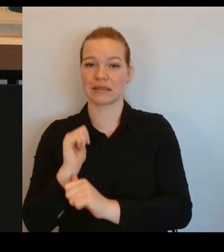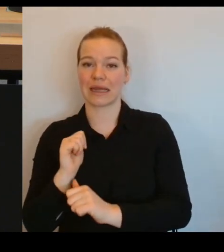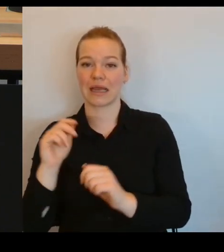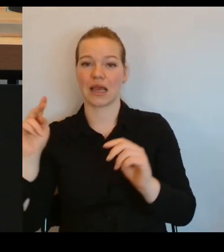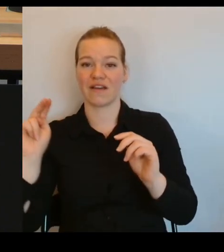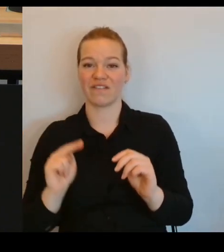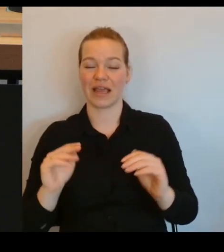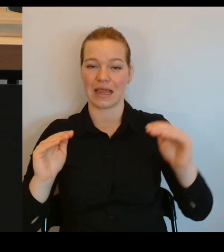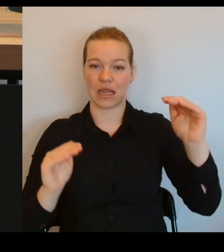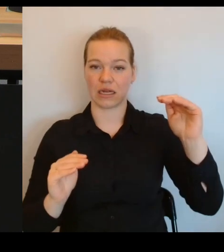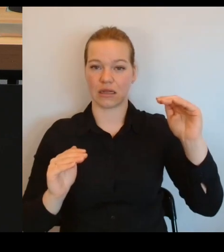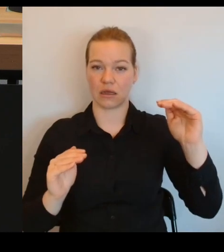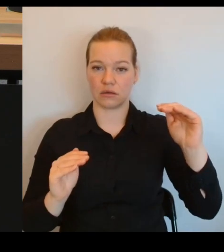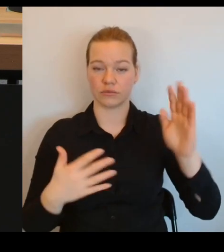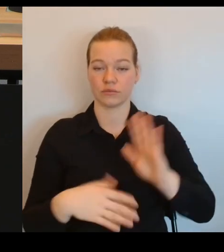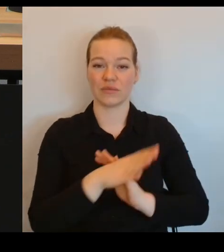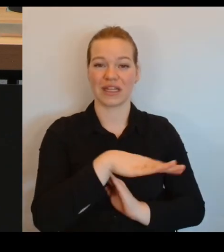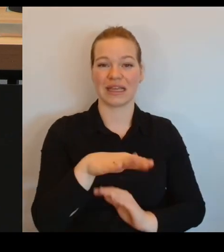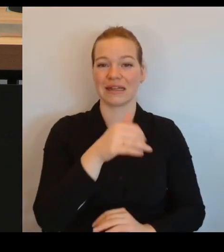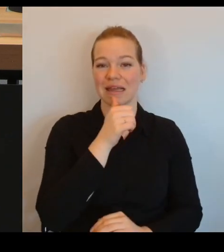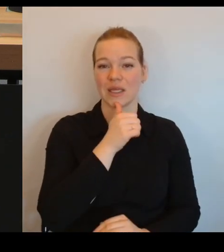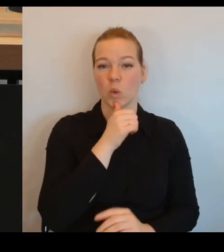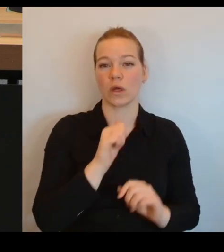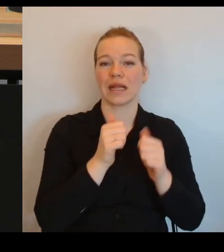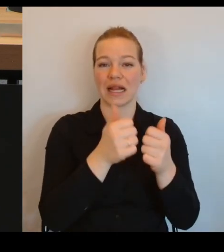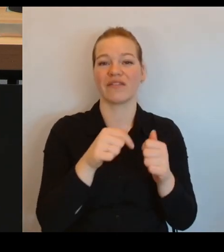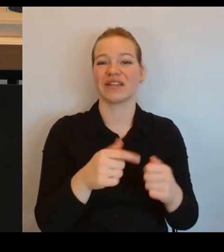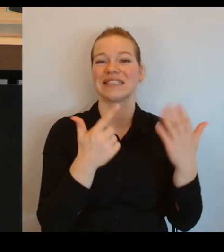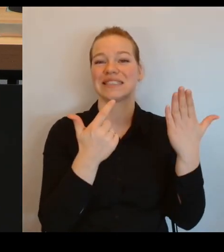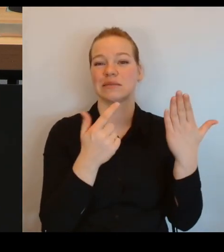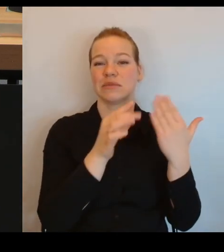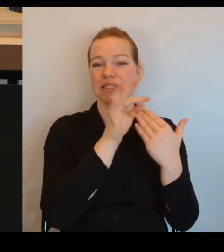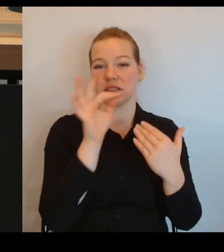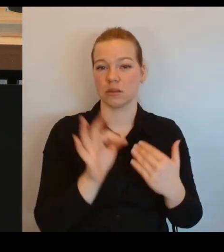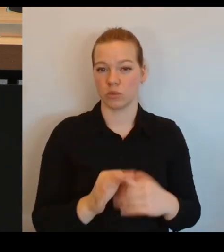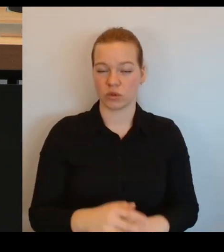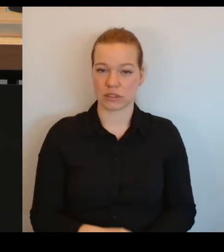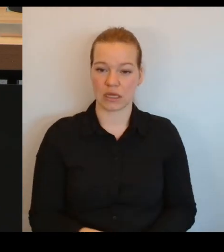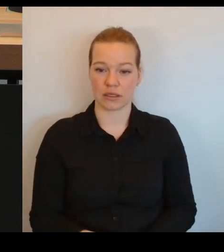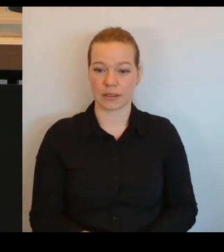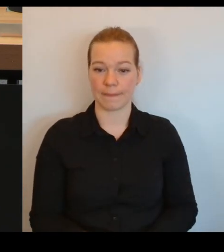Die Hauptstadtzulage für die Beschäftigten der sozialen Träger ist also auch eine Frage der Geschlechtergerechtigkeit.